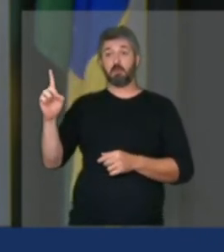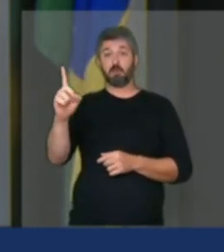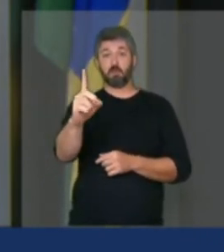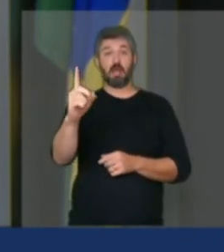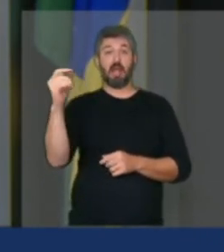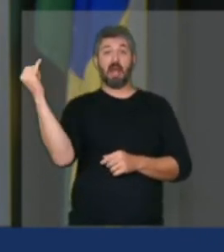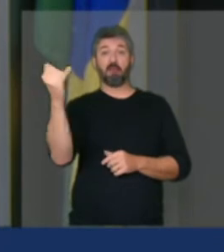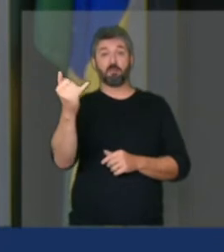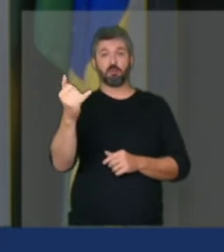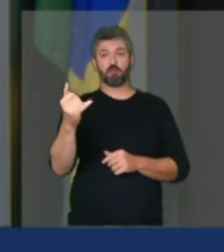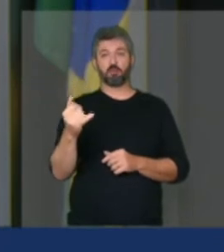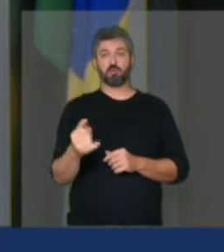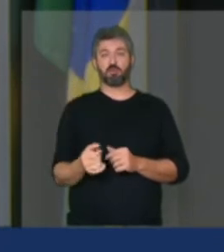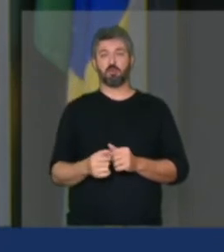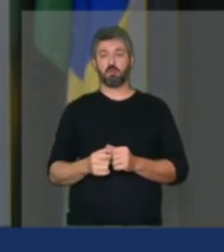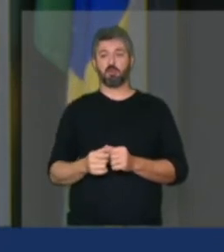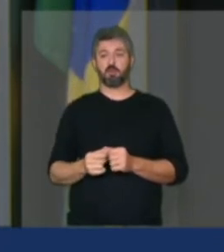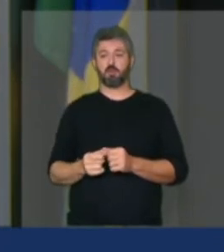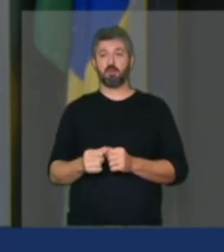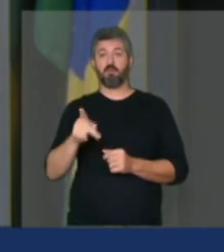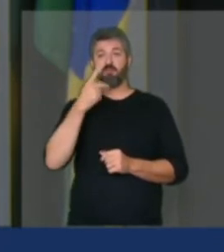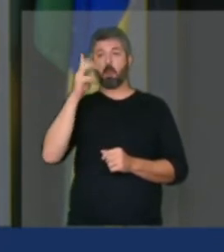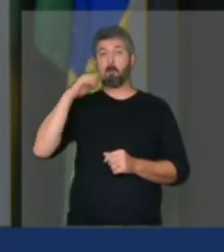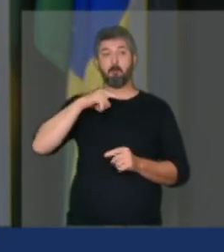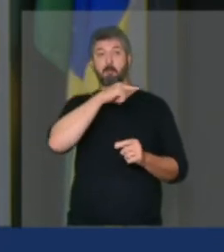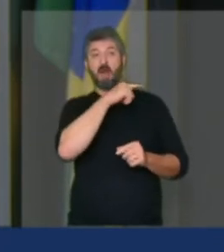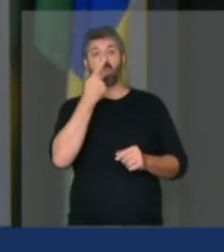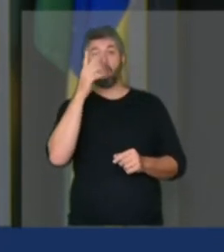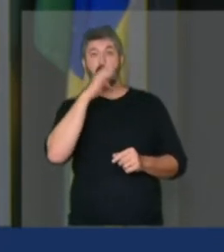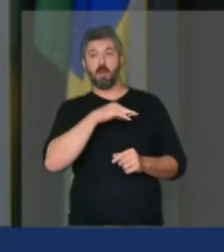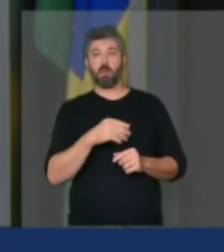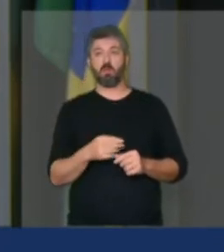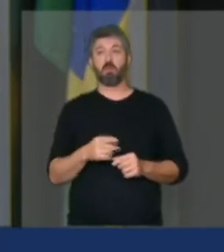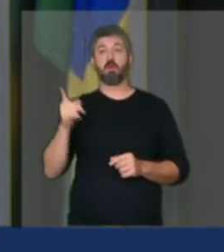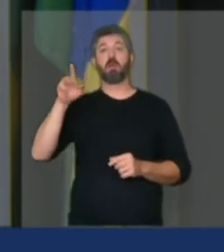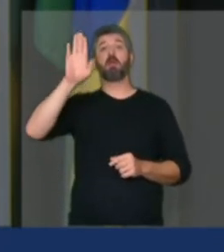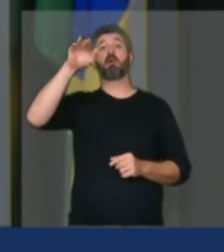FALOU MAL DA CPI, DEVE TER DITO ISSO. DE REPENTE ELE QUEM É O SENHOR, DEPUTADO, PARA OFENDER A CPI?